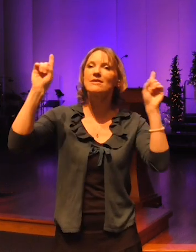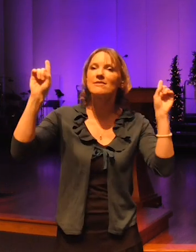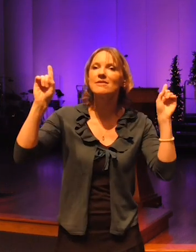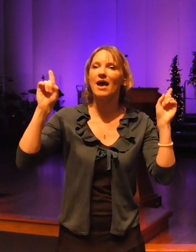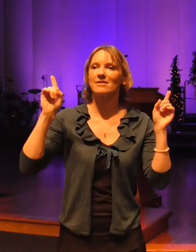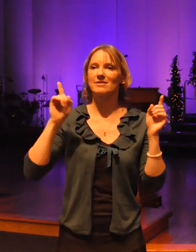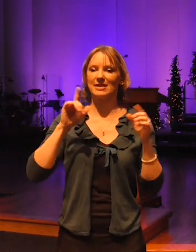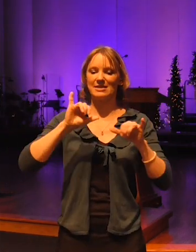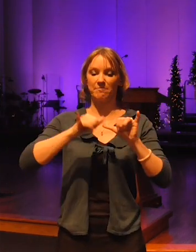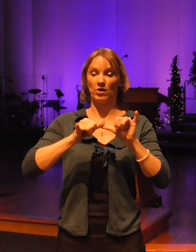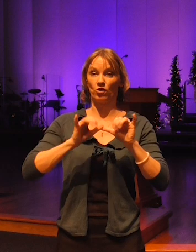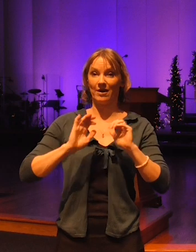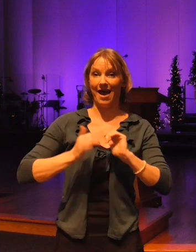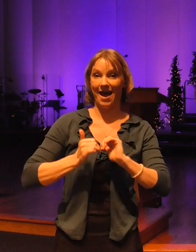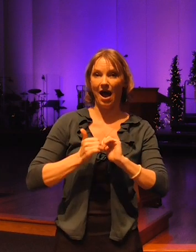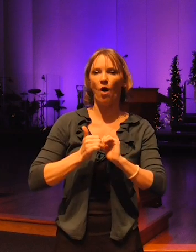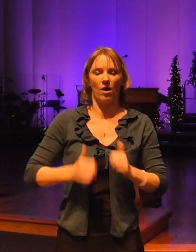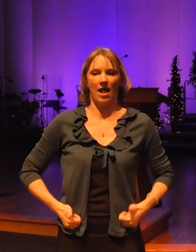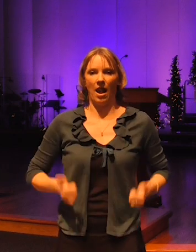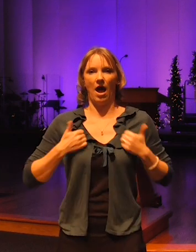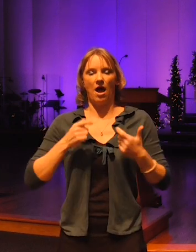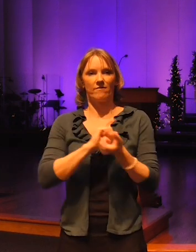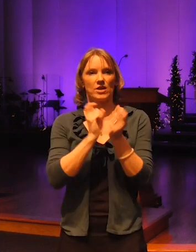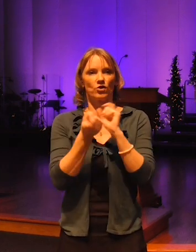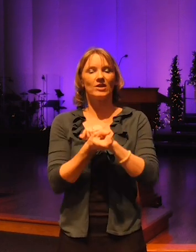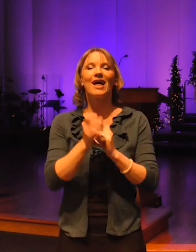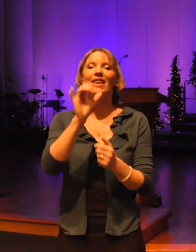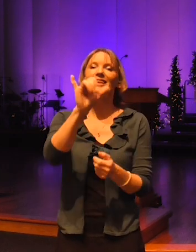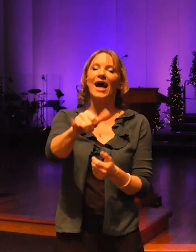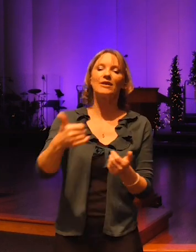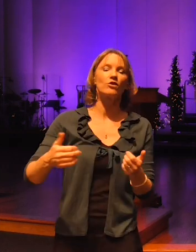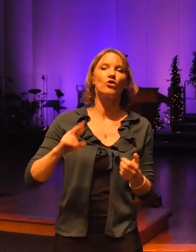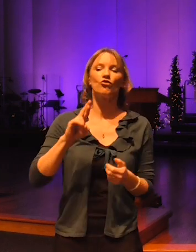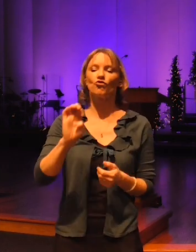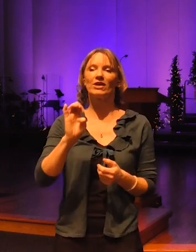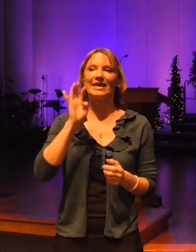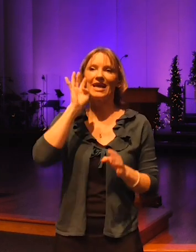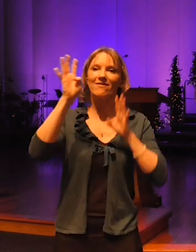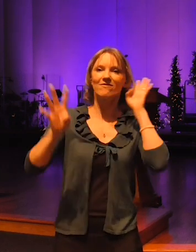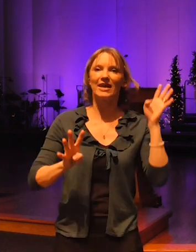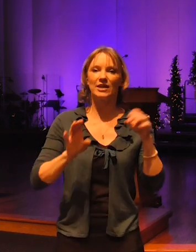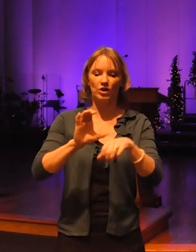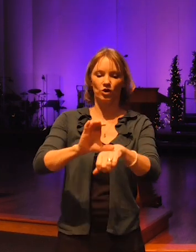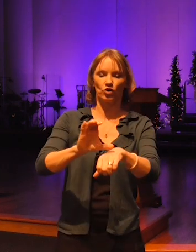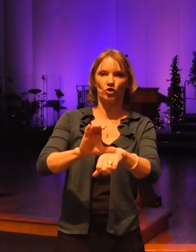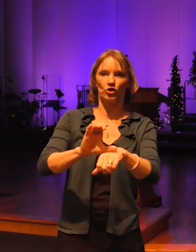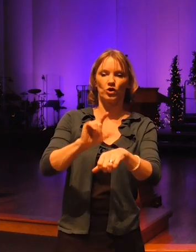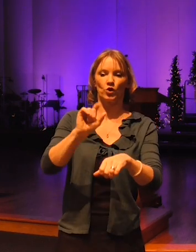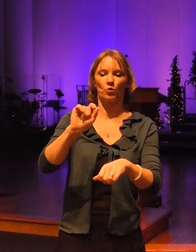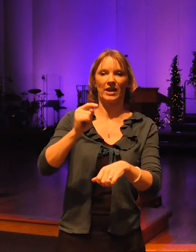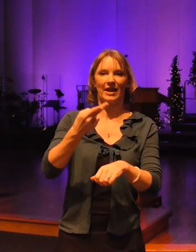como debe verse la Iglesia reinventada del siglo XXI tiene que ser una espiritualidad